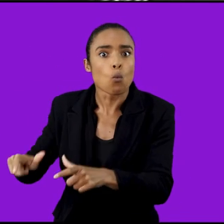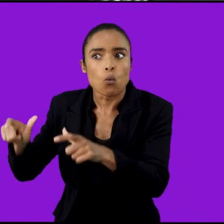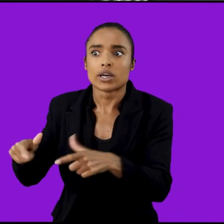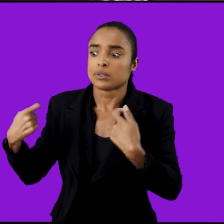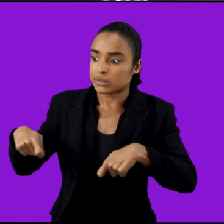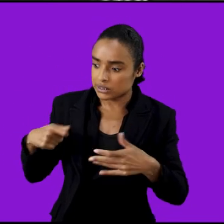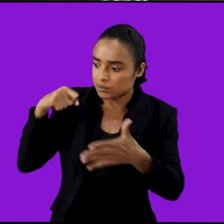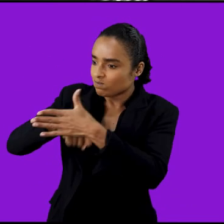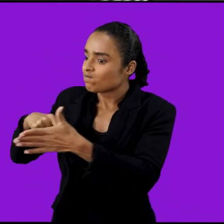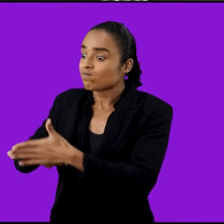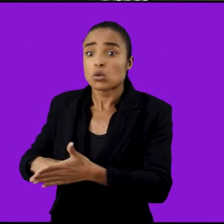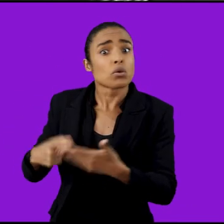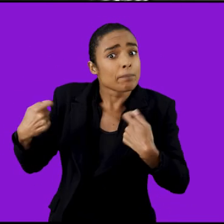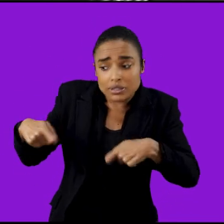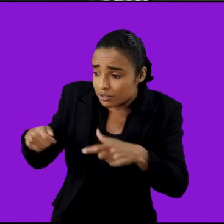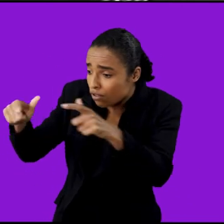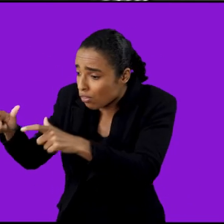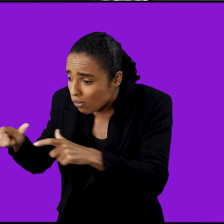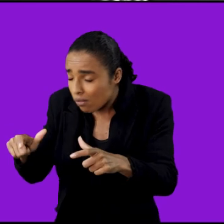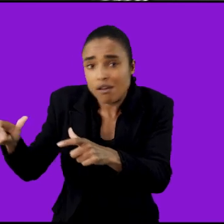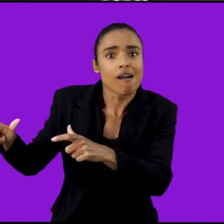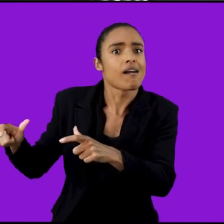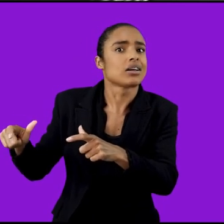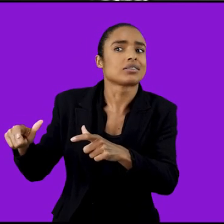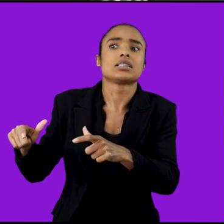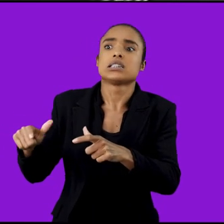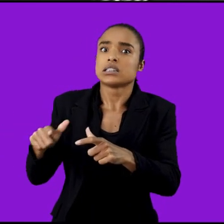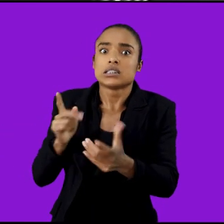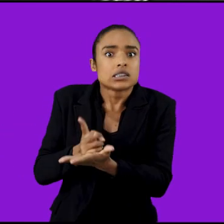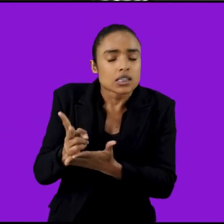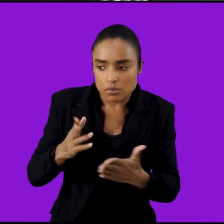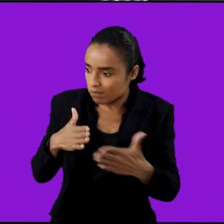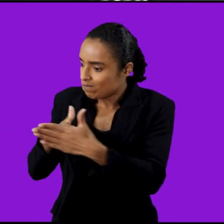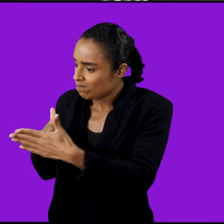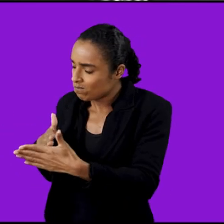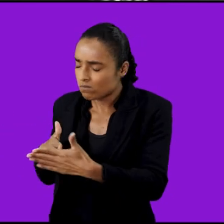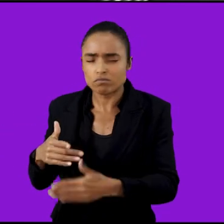Sabe uma coisa que eu acho fascinante? Que a Feira Preta, ela nunca foi um puxadinho.